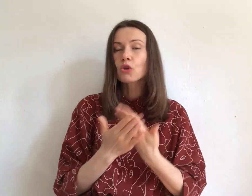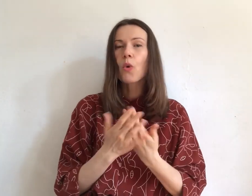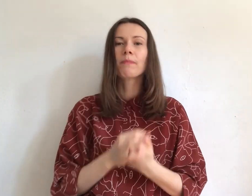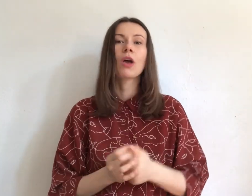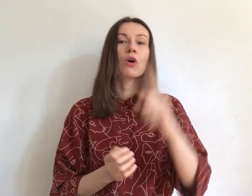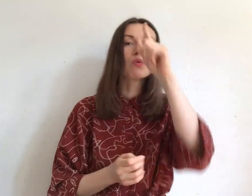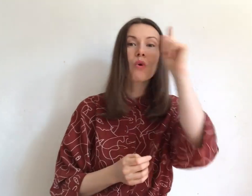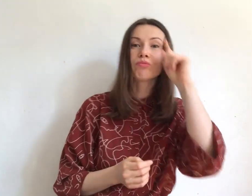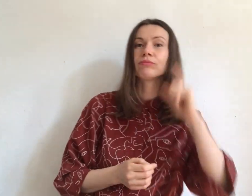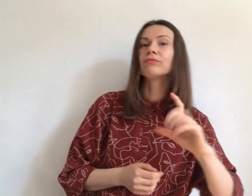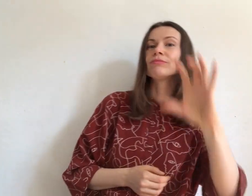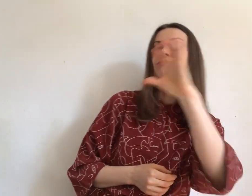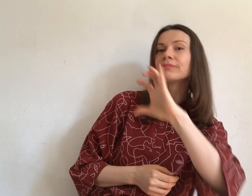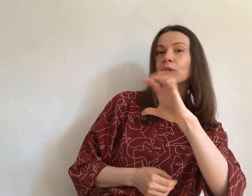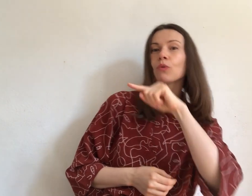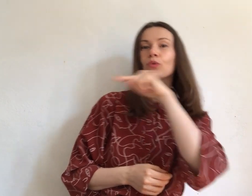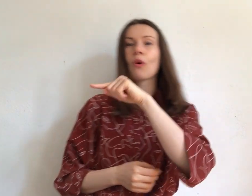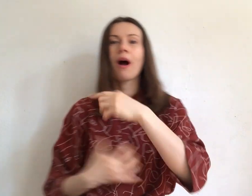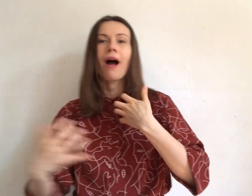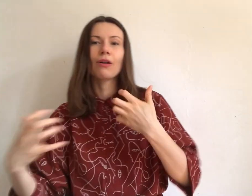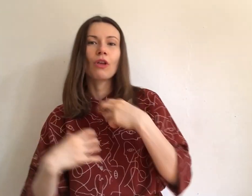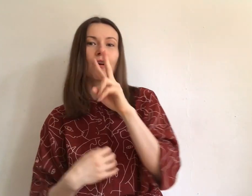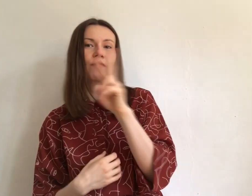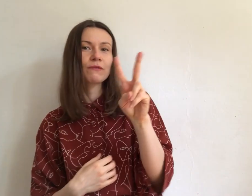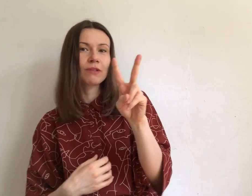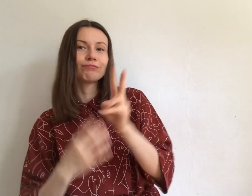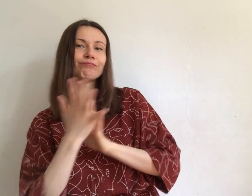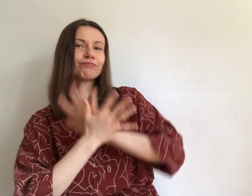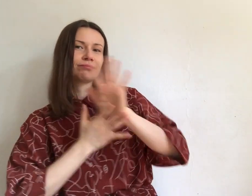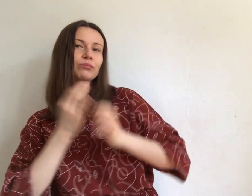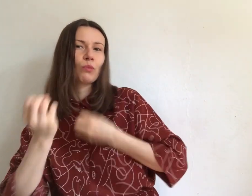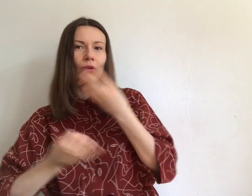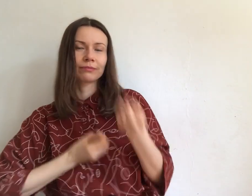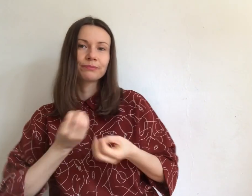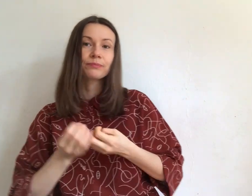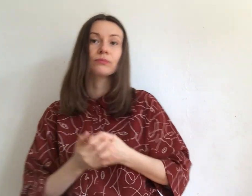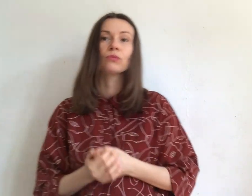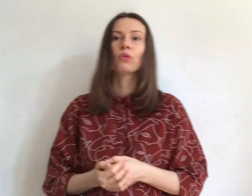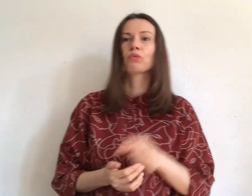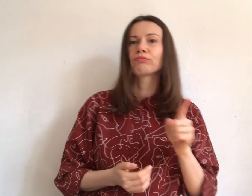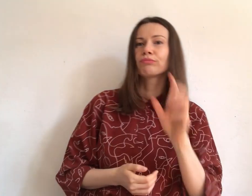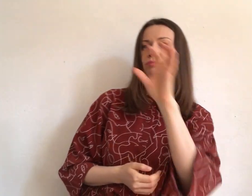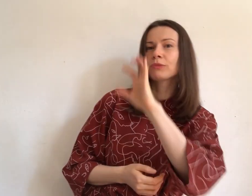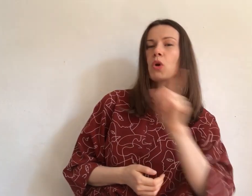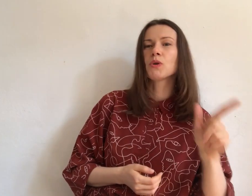Dlatego słuchacze, którzy oglądają opowieść w VV,